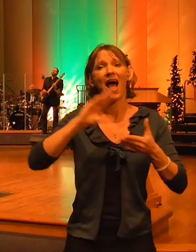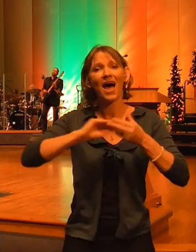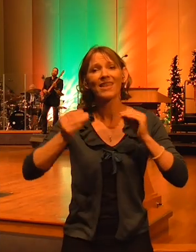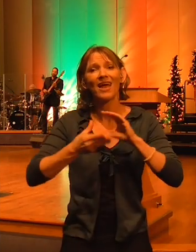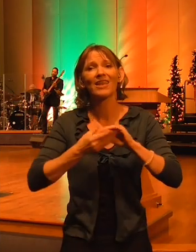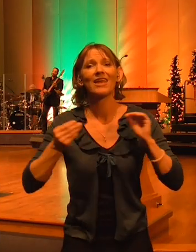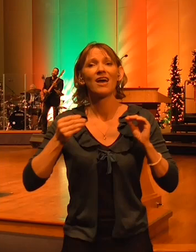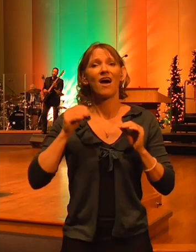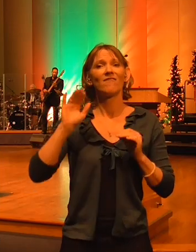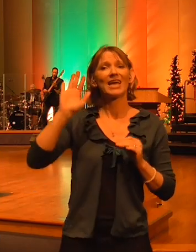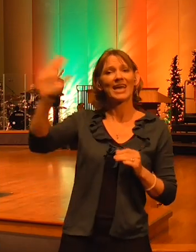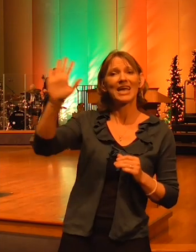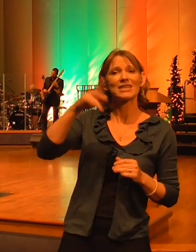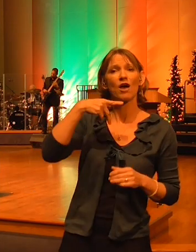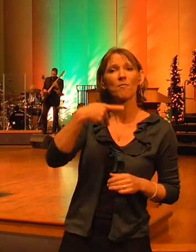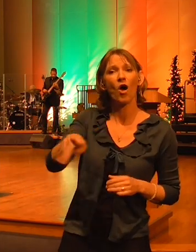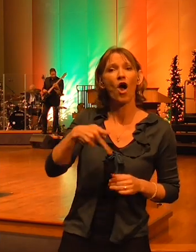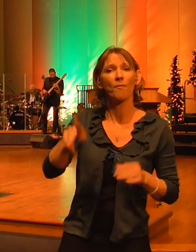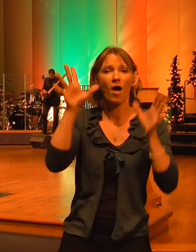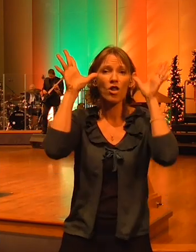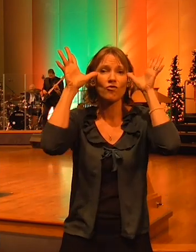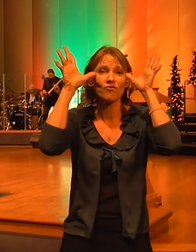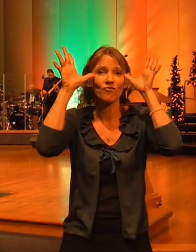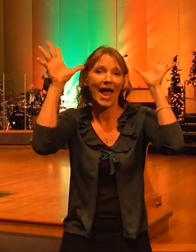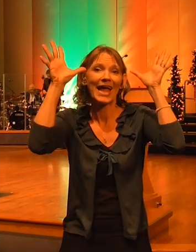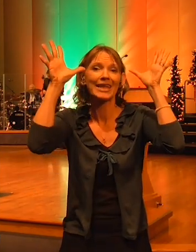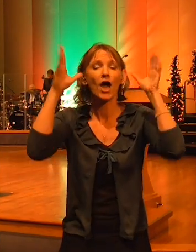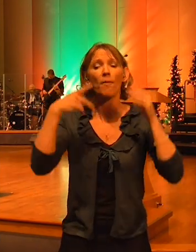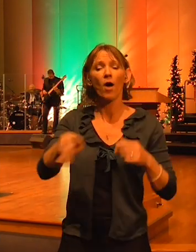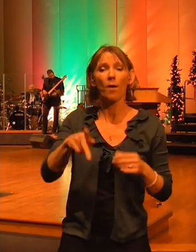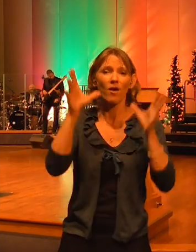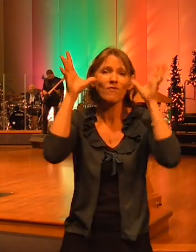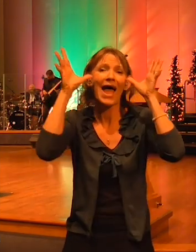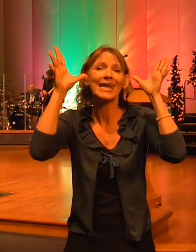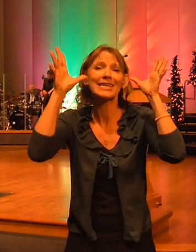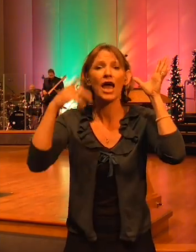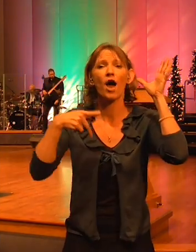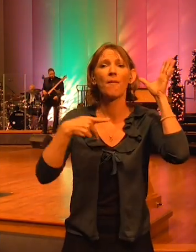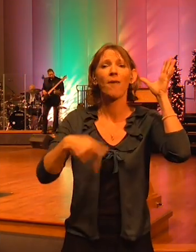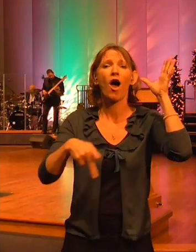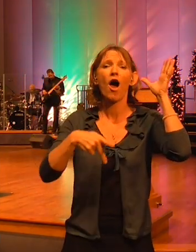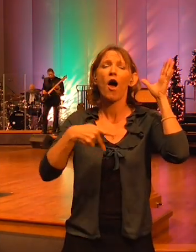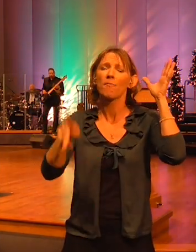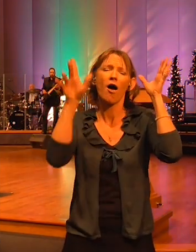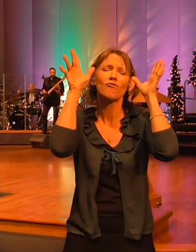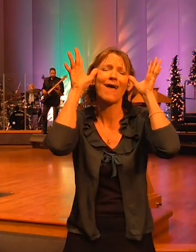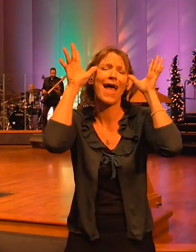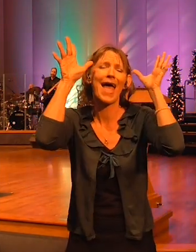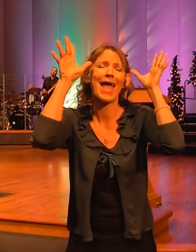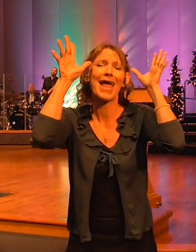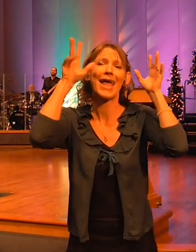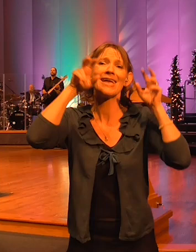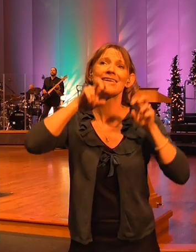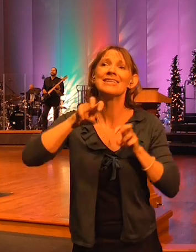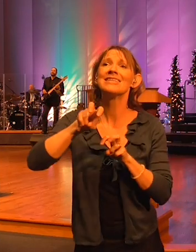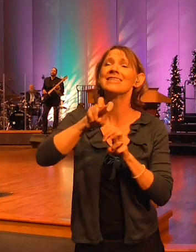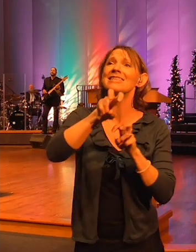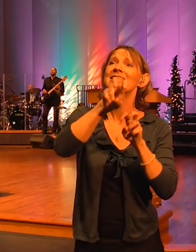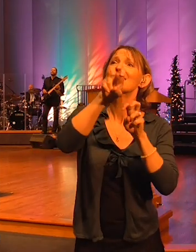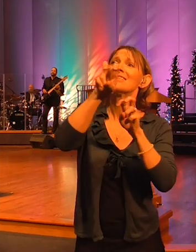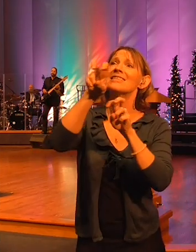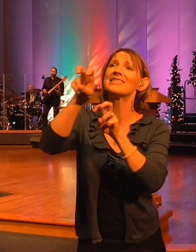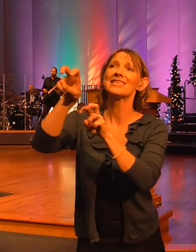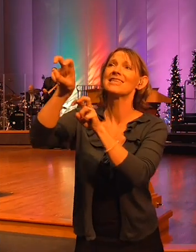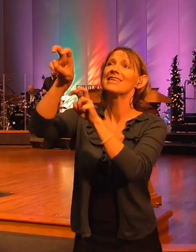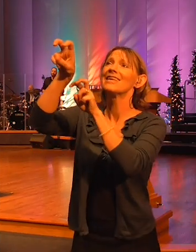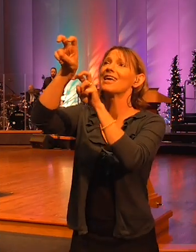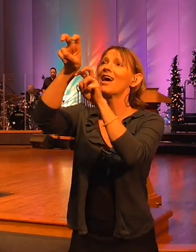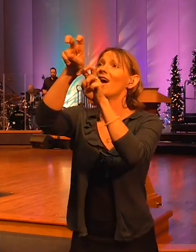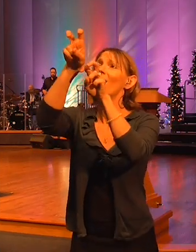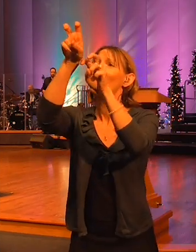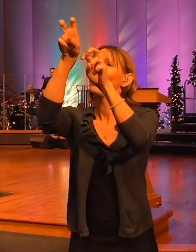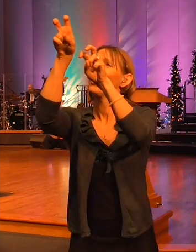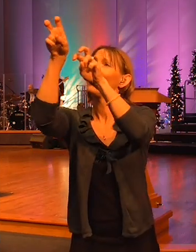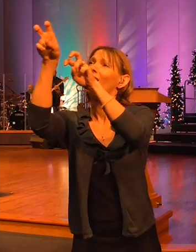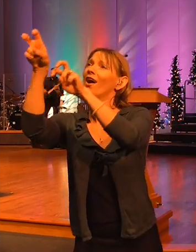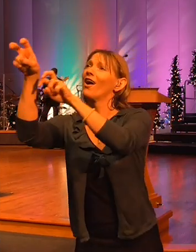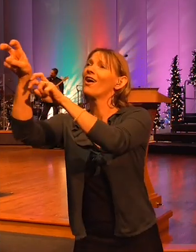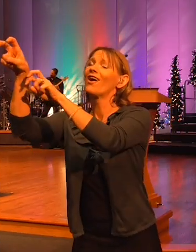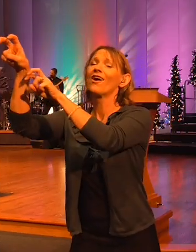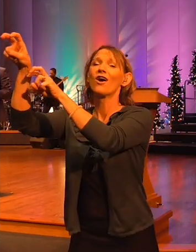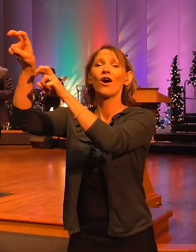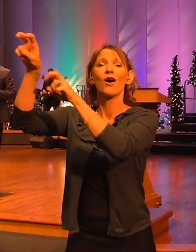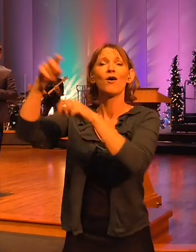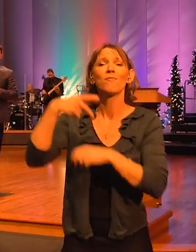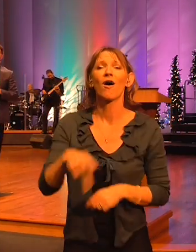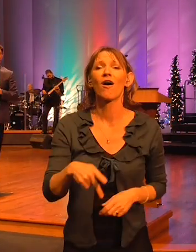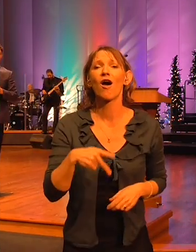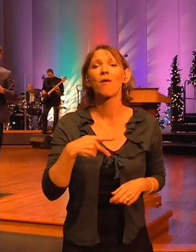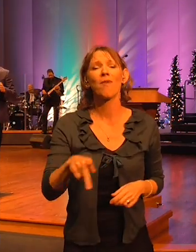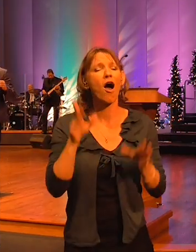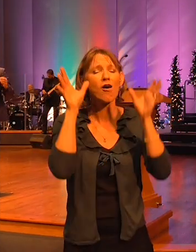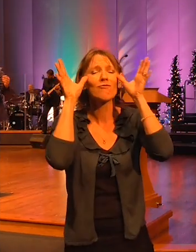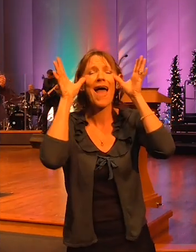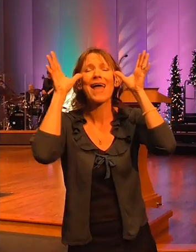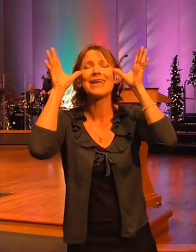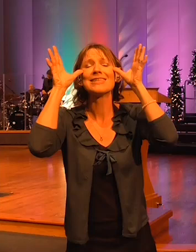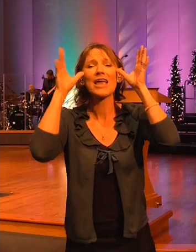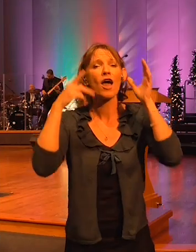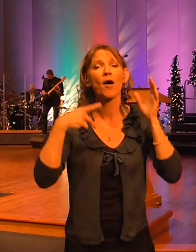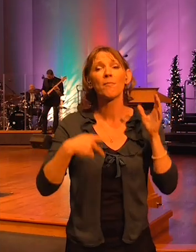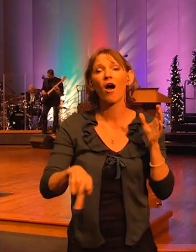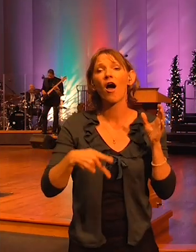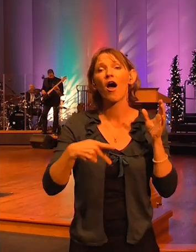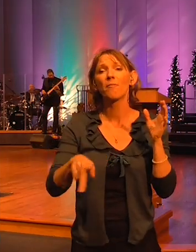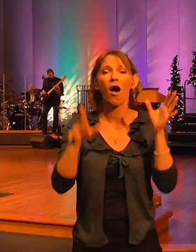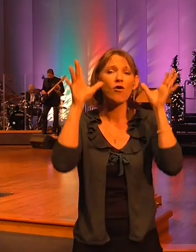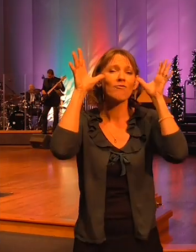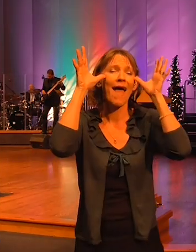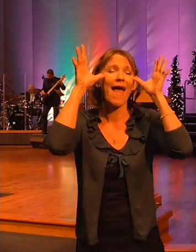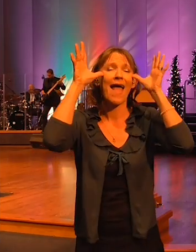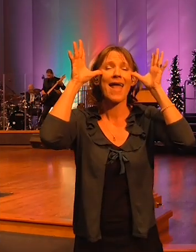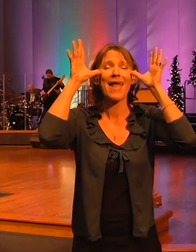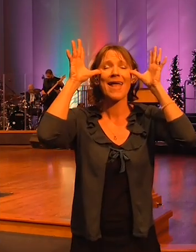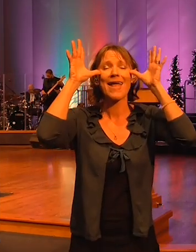reno púrpura Reno púrpura Raineer púrpura [Música] Raineer púrpura Lluvia púrpura